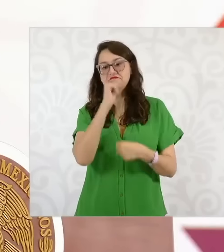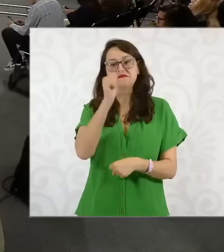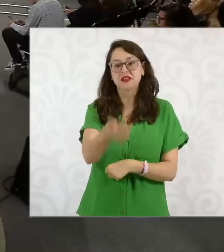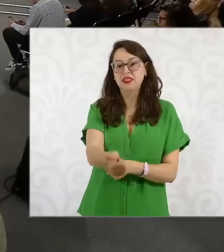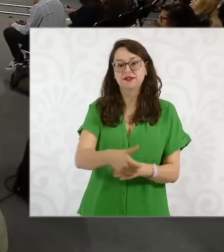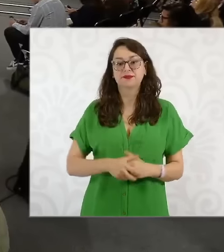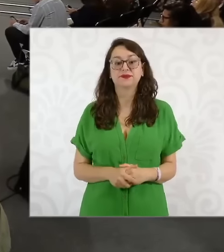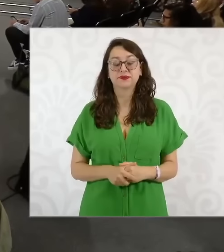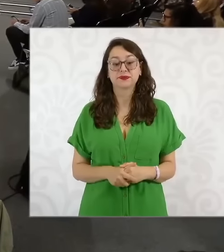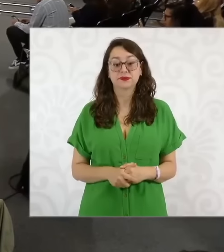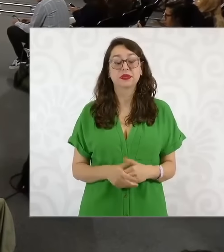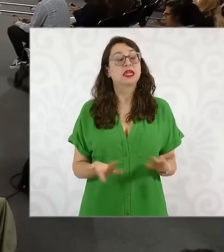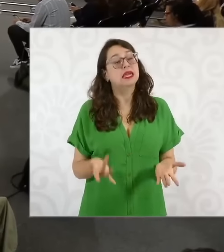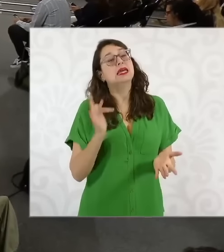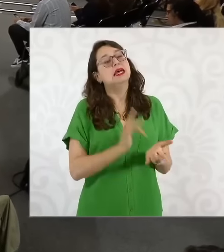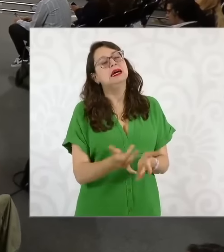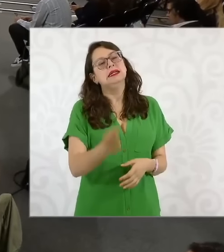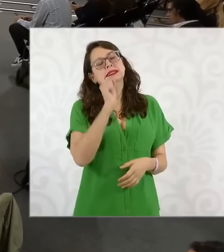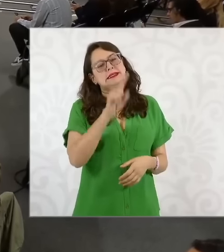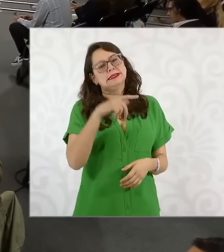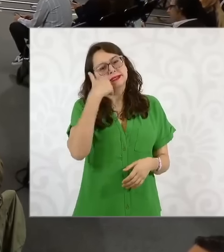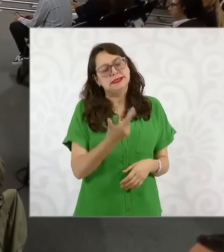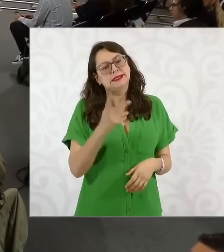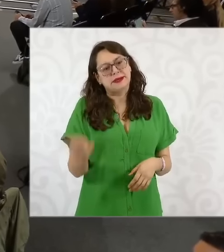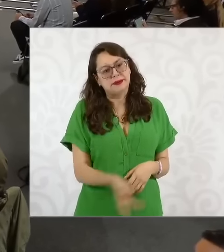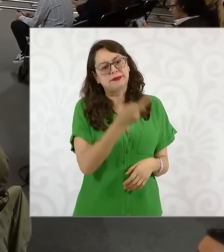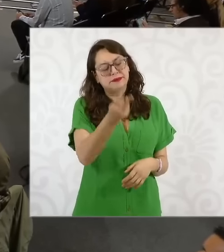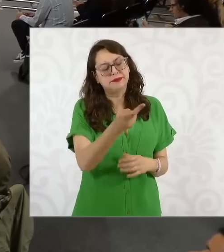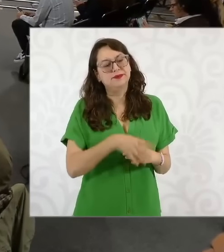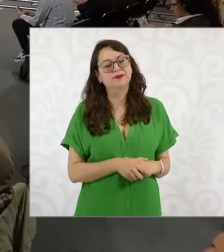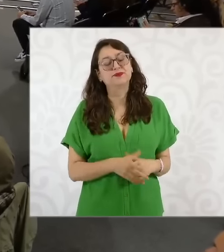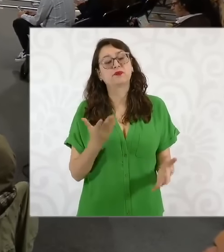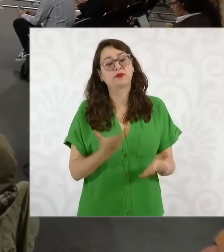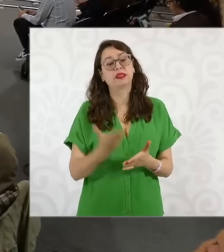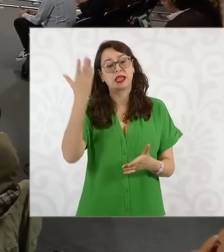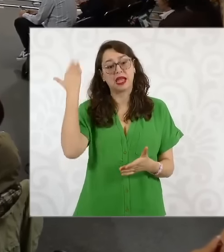Gracias. Y también eh preguntarle, ya mencionaba en las participaciones anteriores, la aprobación